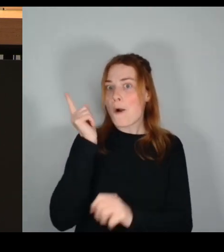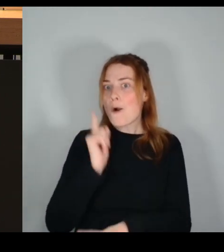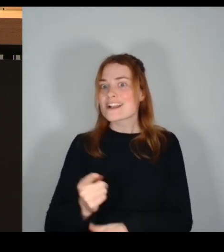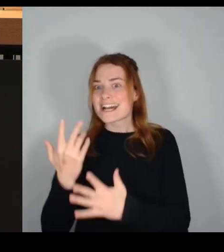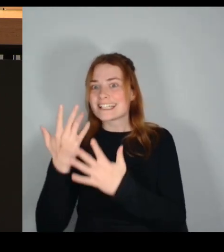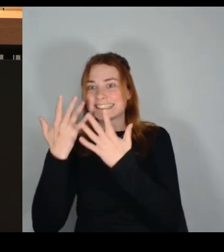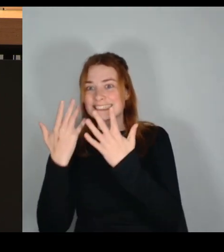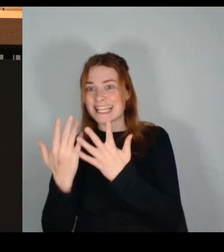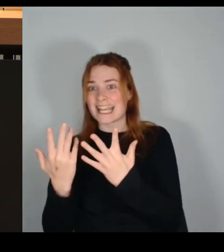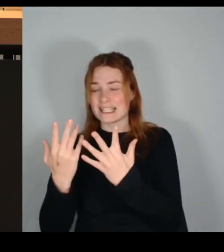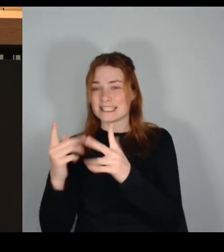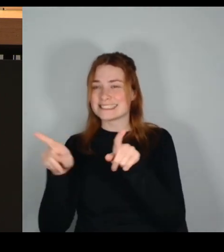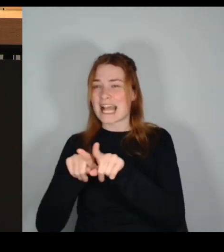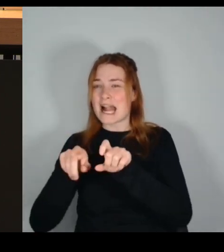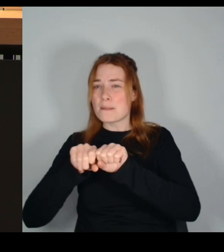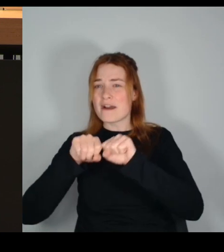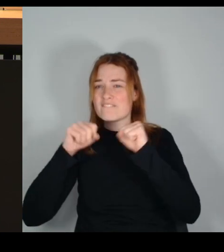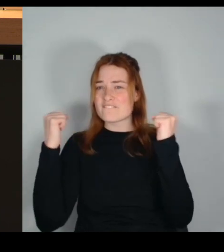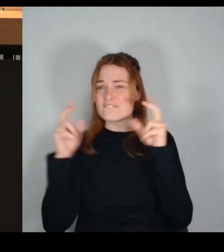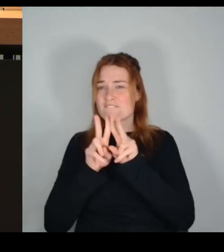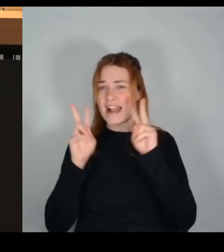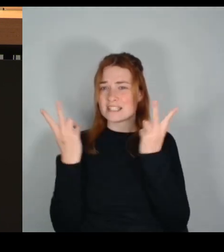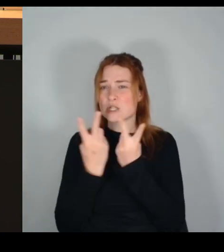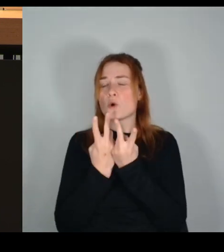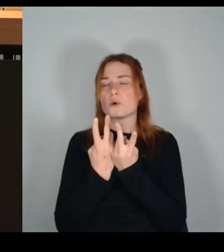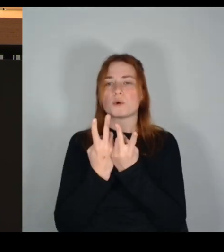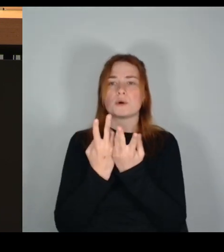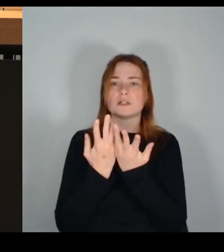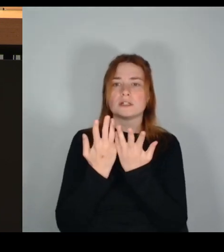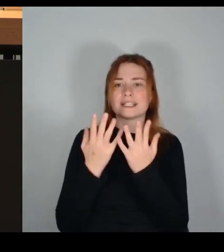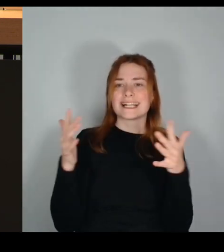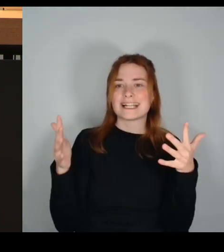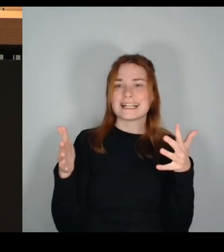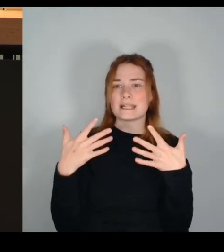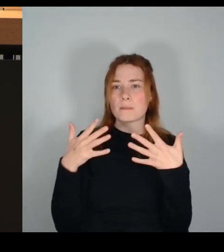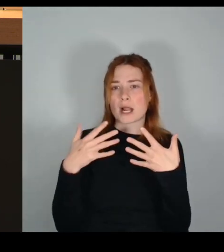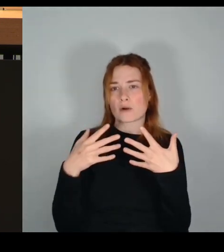Kurs von mehr Erneuerbare unterstützen. Das unterschlagen Sie natürlich.